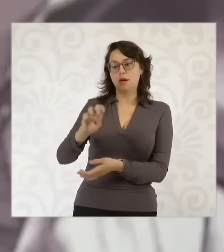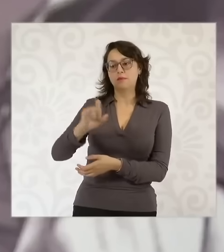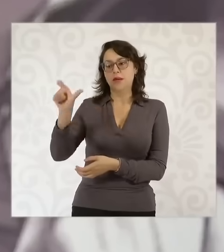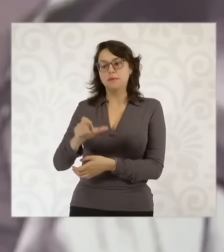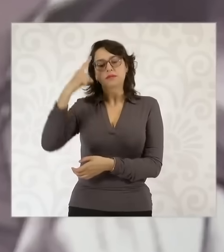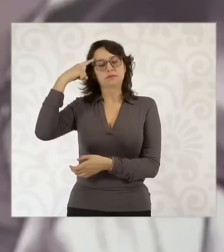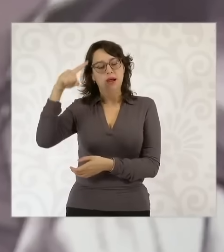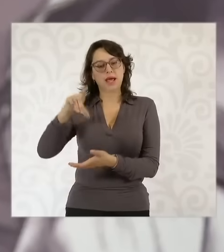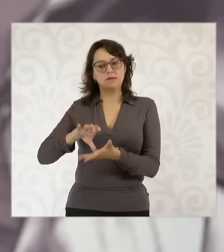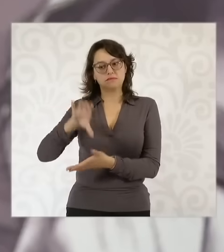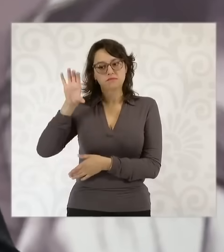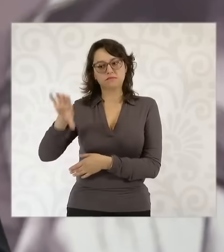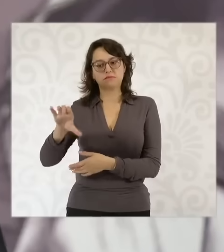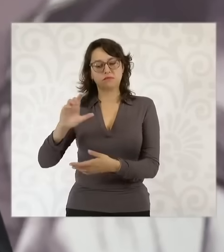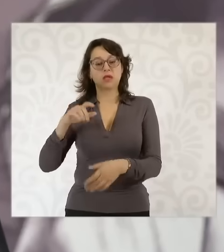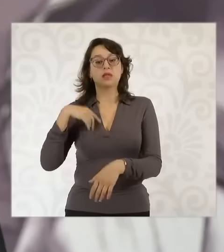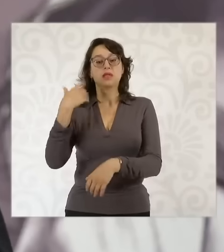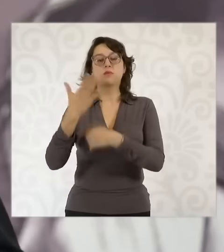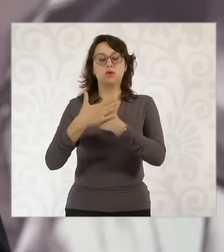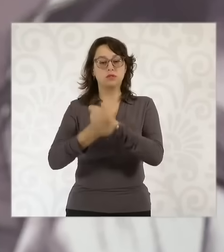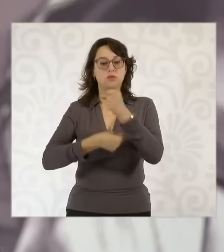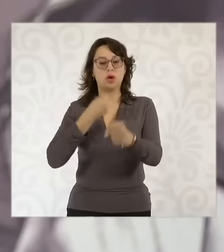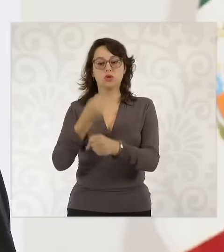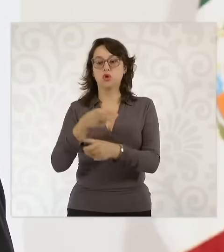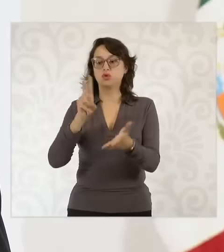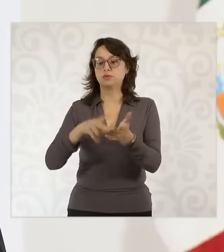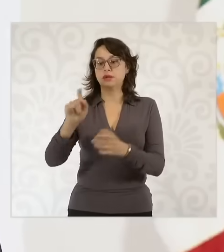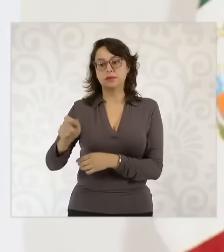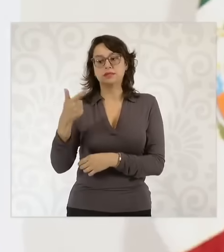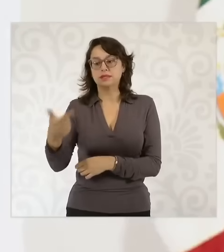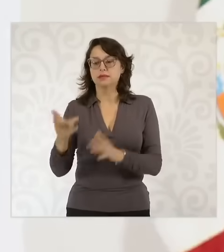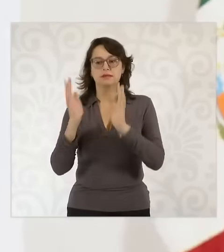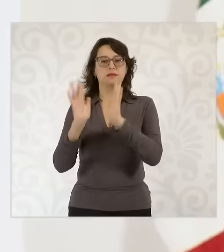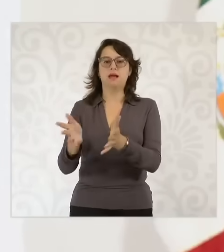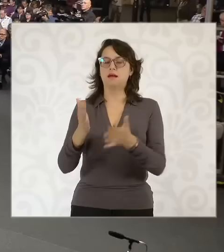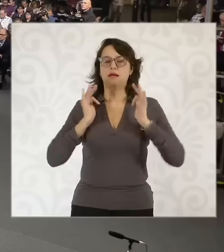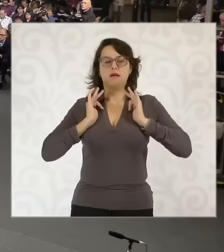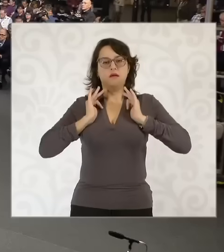le permita a partir del año 2027 financiar su gasto operativo. La siguiente, por favor.